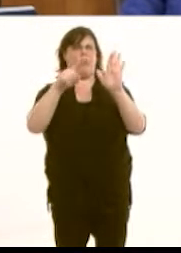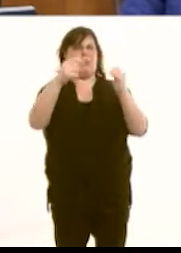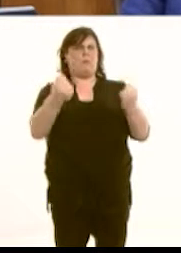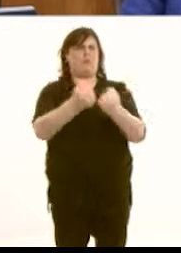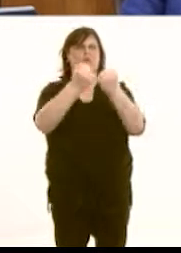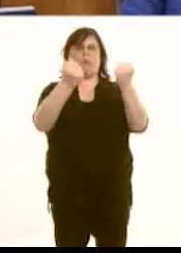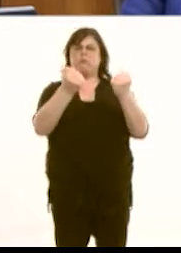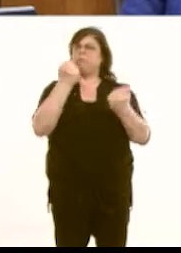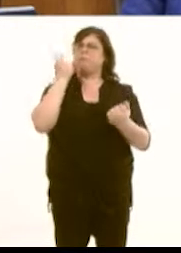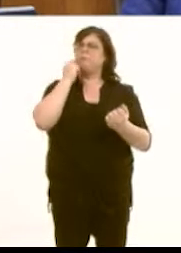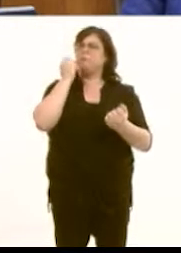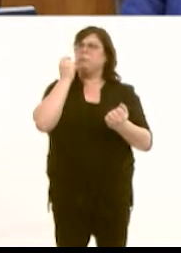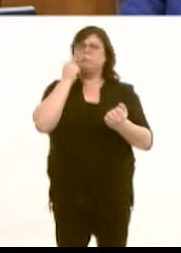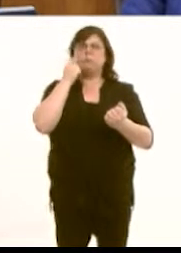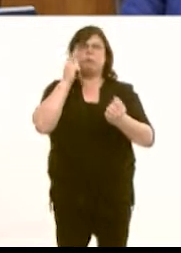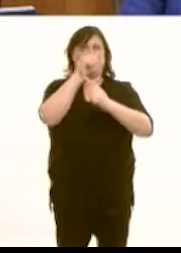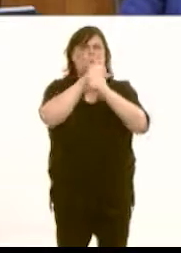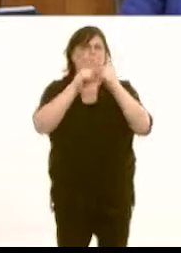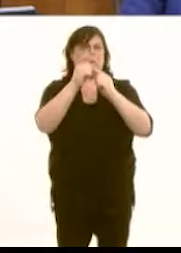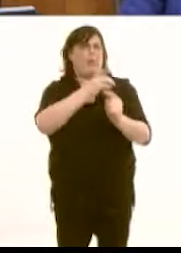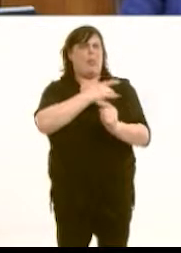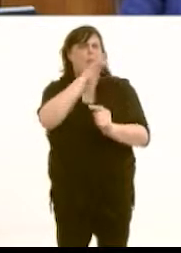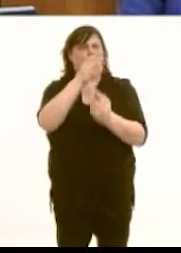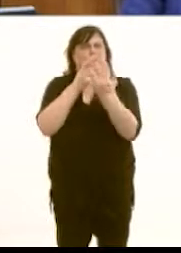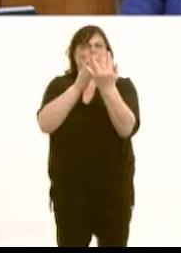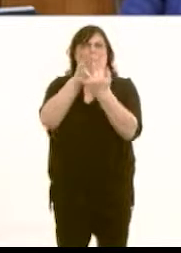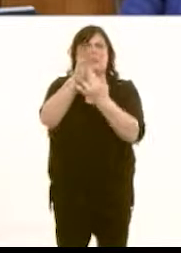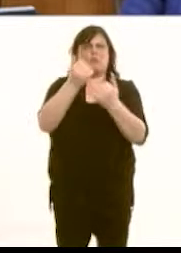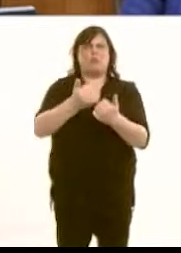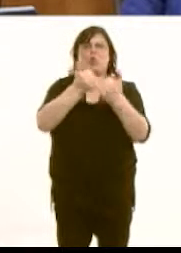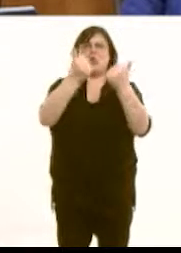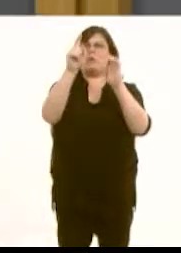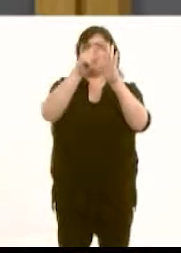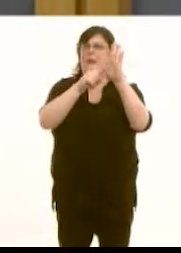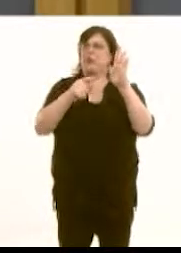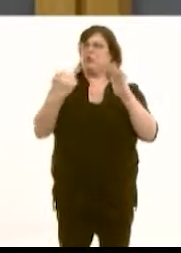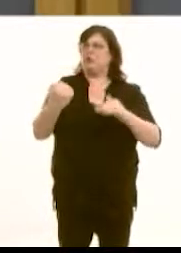Er hynny, nid yw hynnyín iawn, ac, wrth gwrs, fel y byddai feín gwybod, mae rhai rhannau